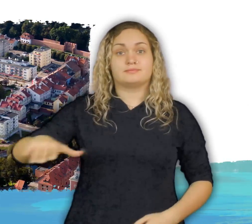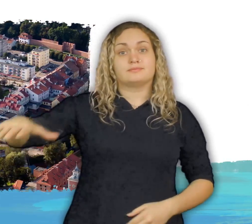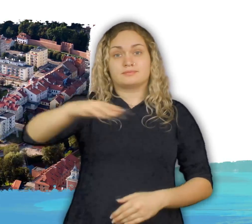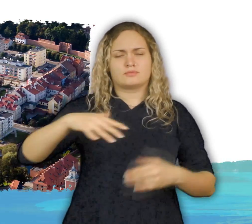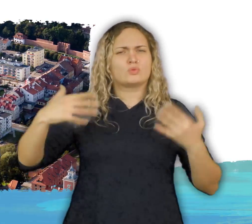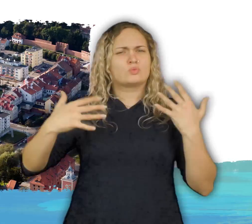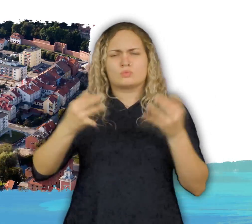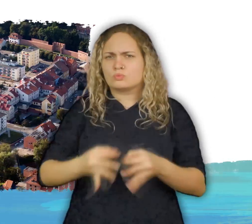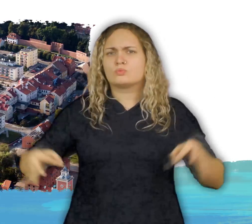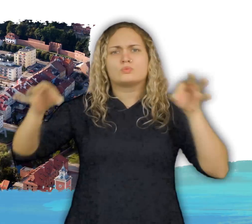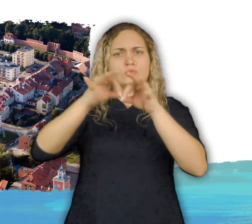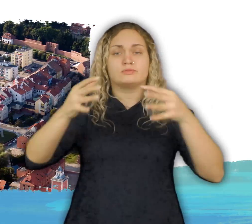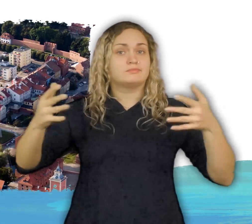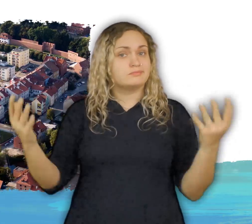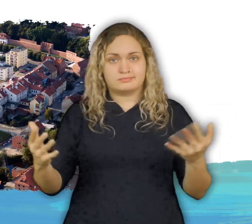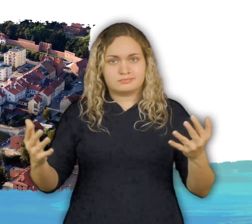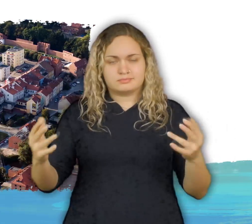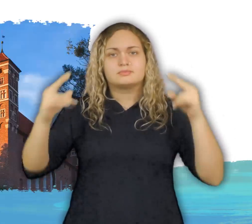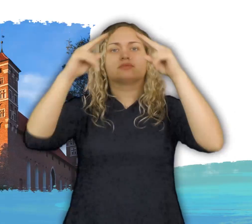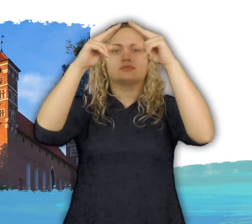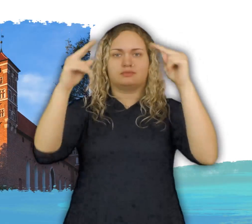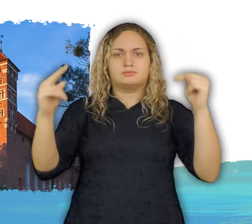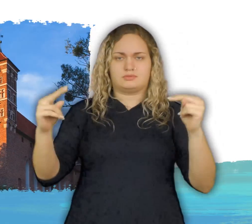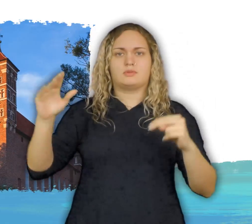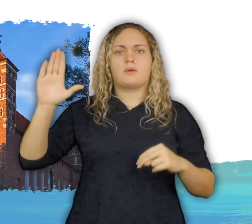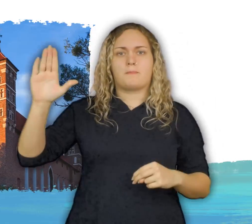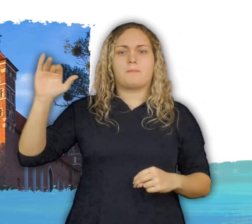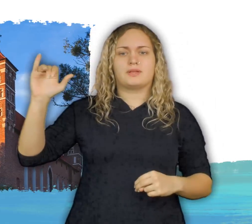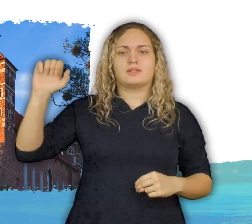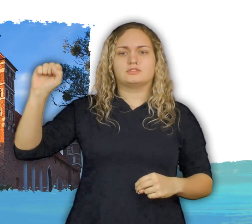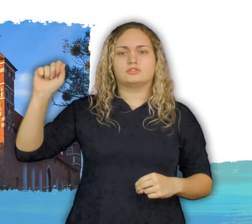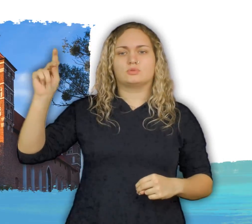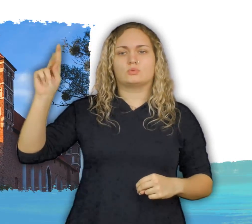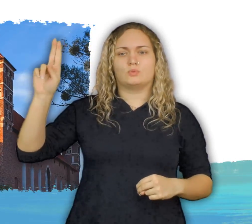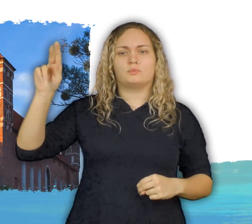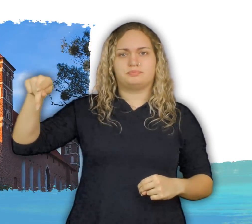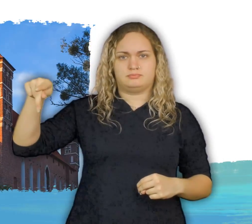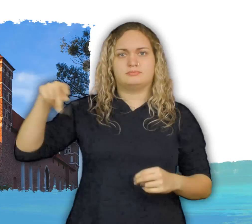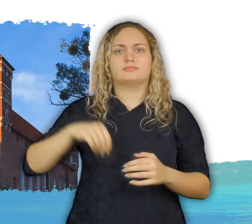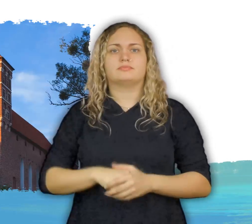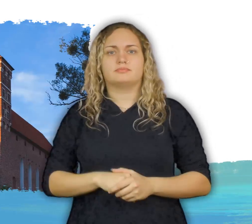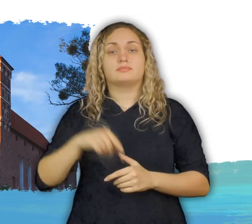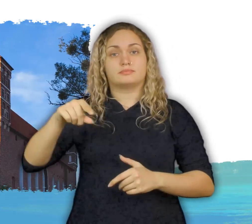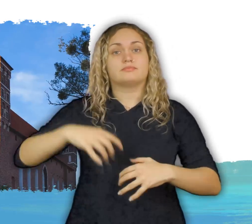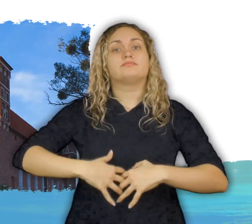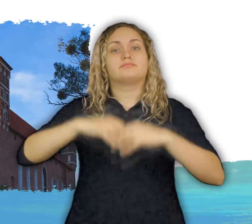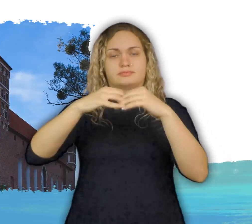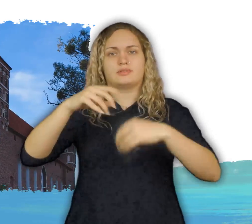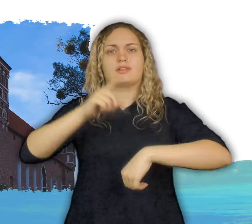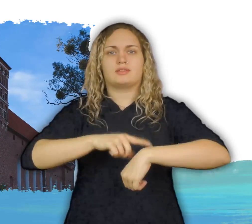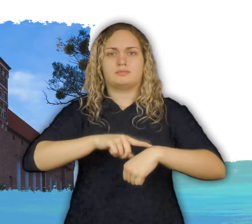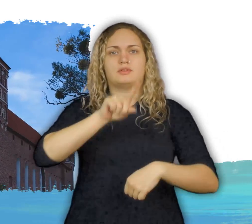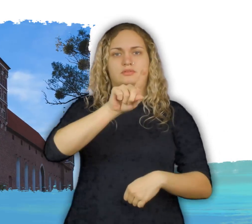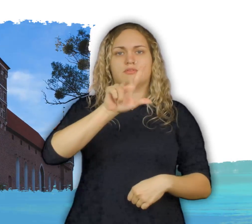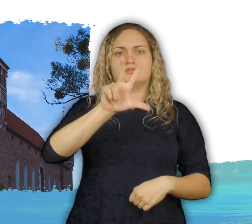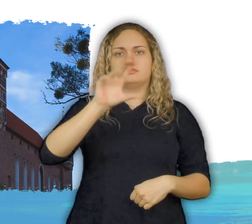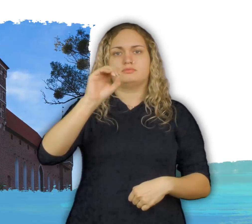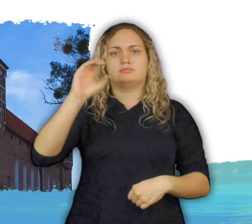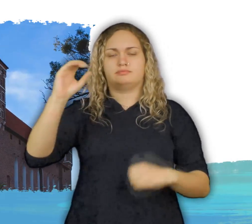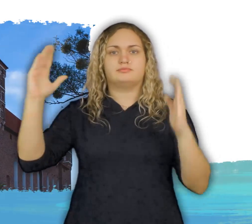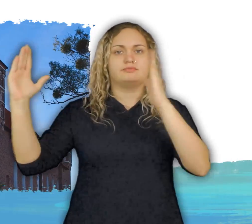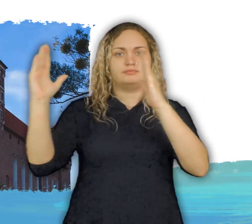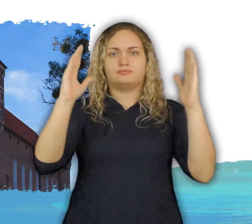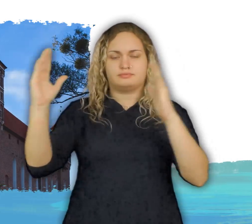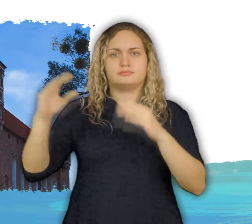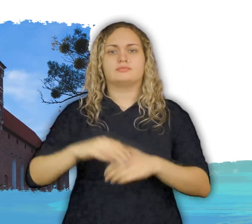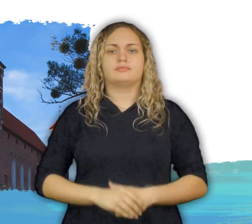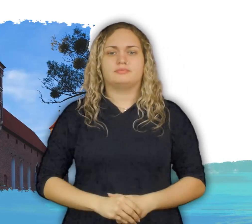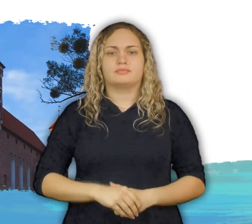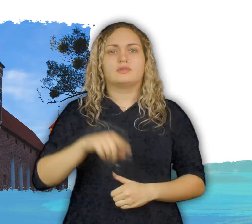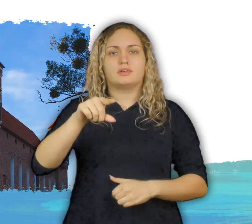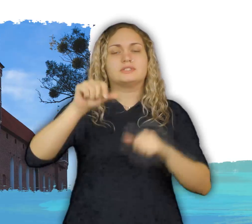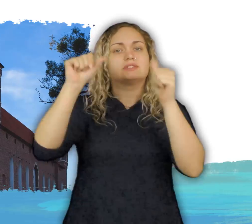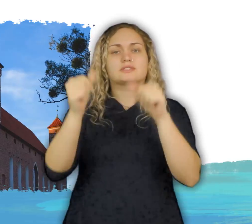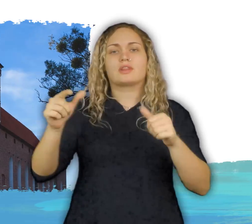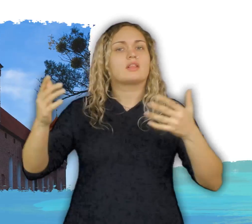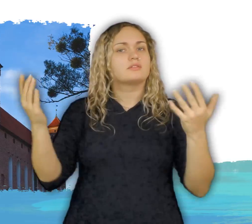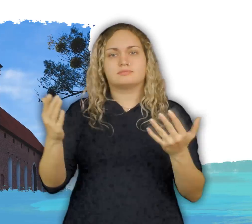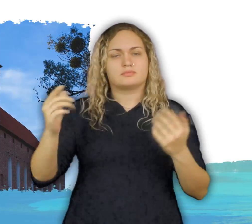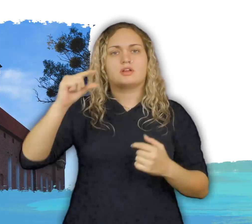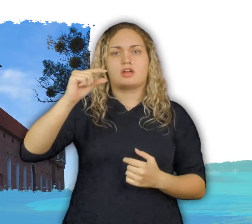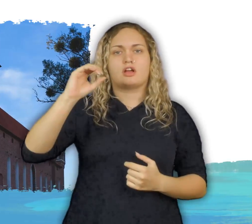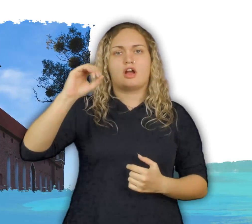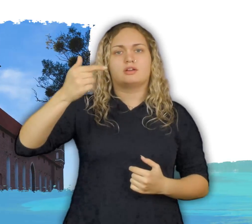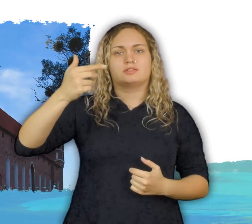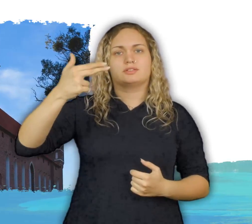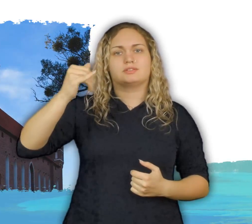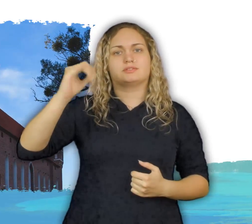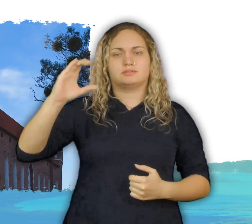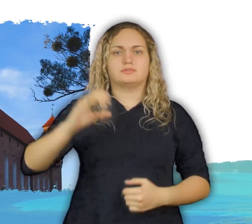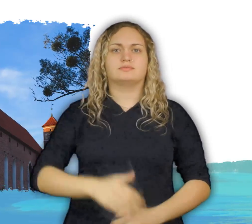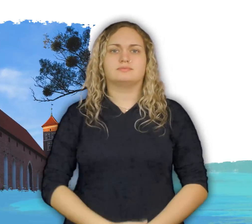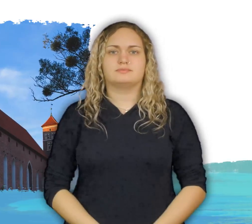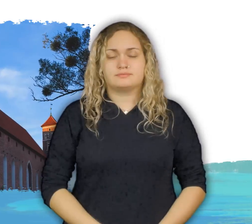Najważniejszą z nich jest gotycki Zamek Biskupów, zbudowany w XIV w.